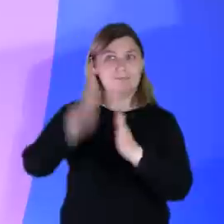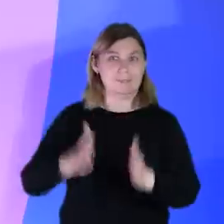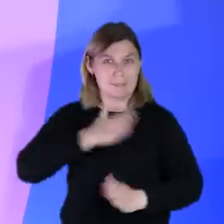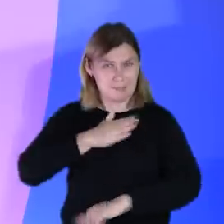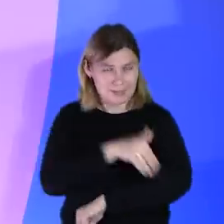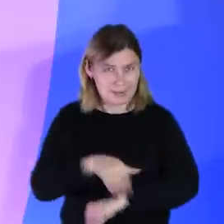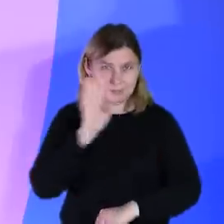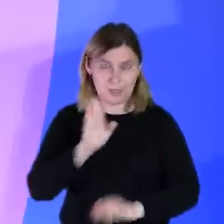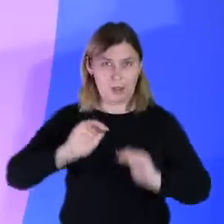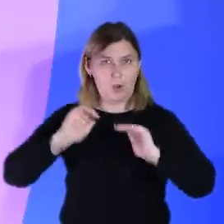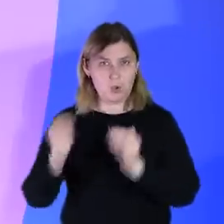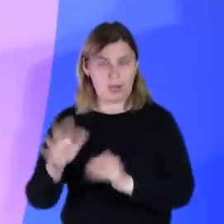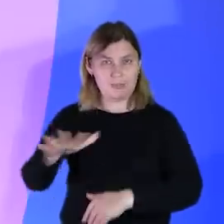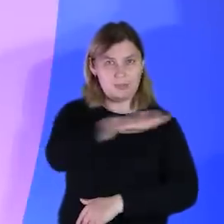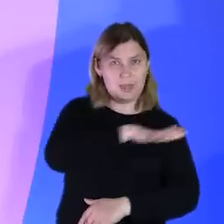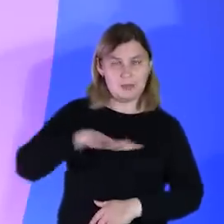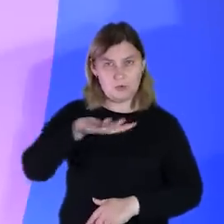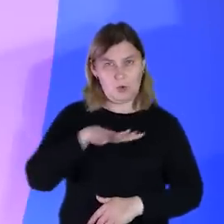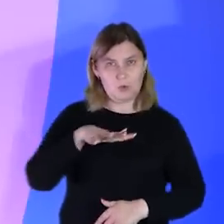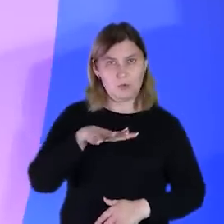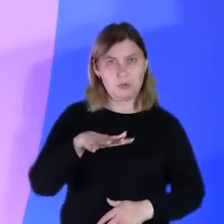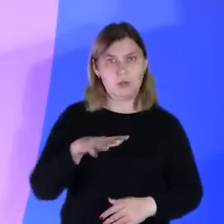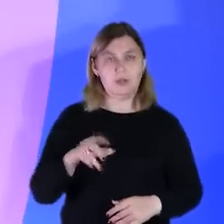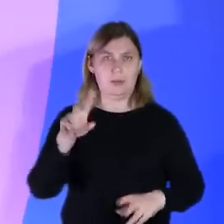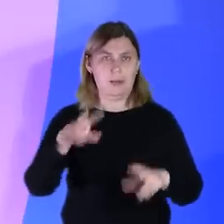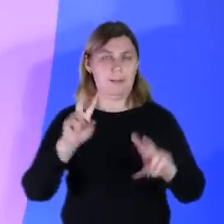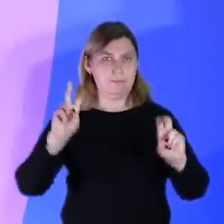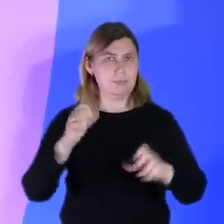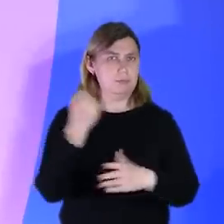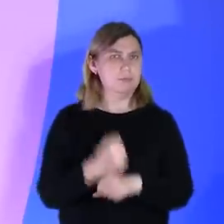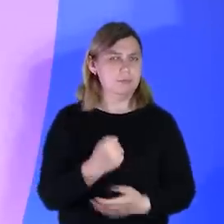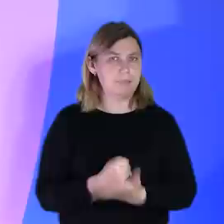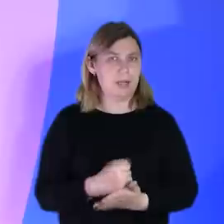która ogranicza to terytorium chociażby z tytułu prawa, które stosowane jest na terytorium